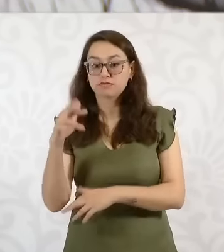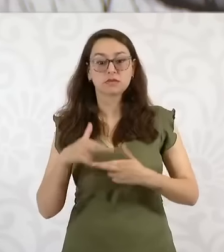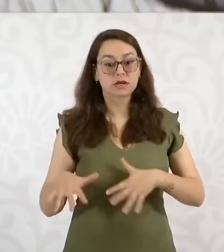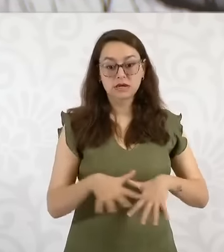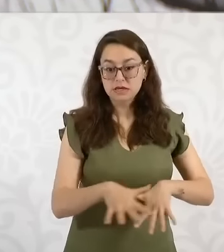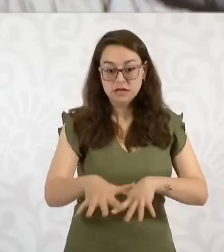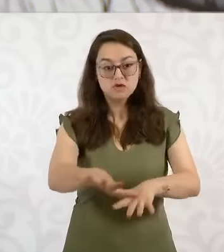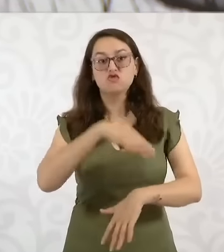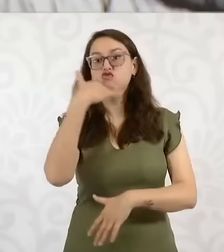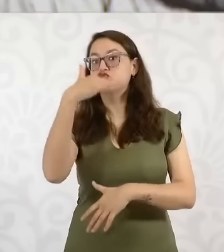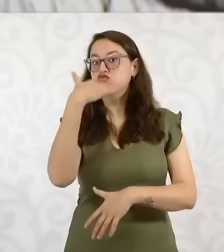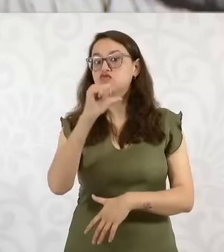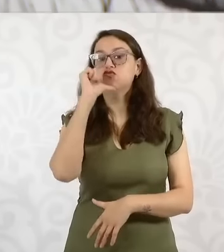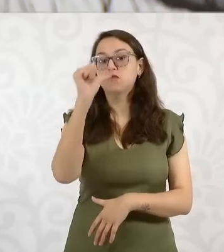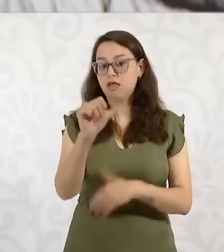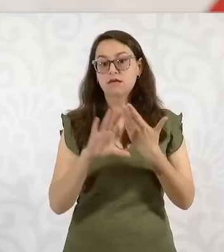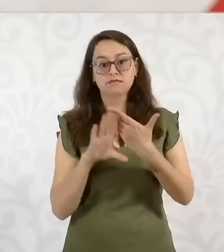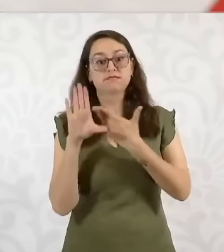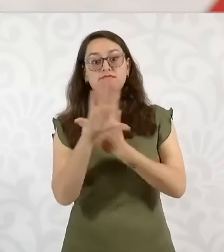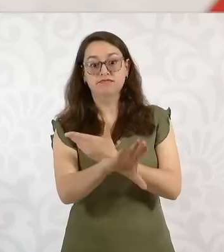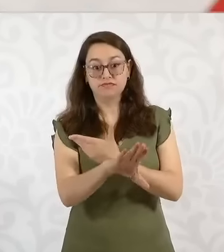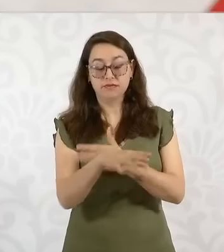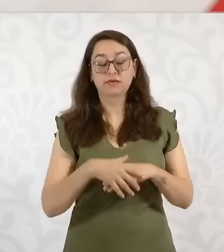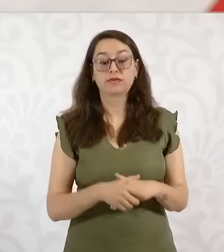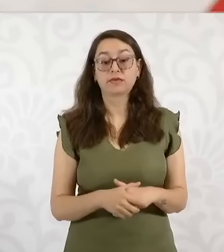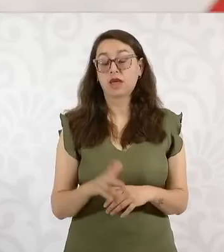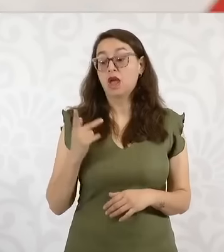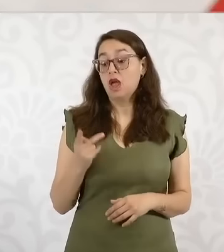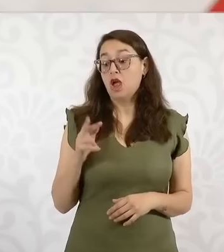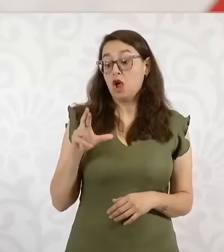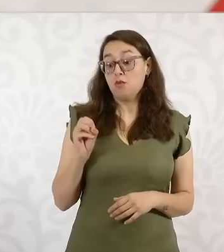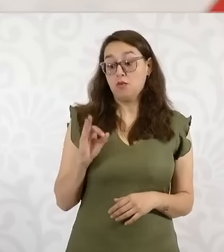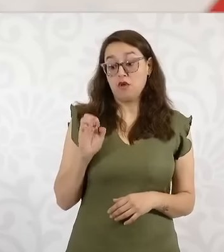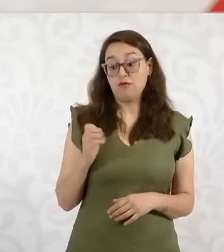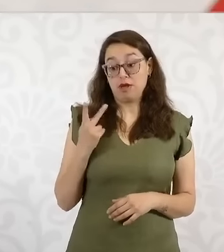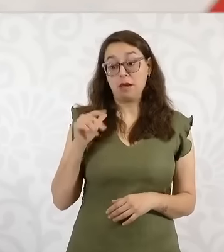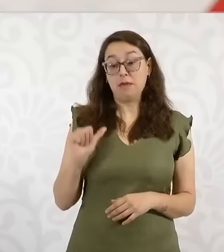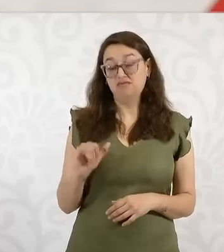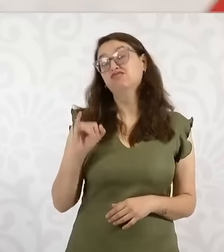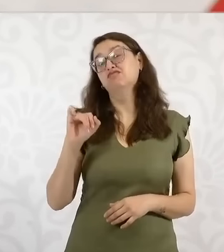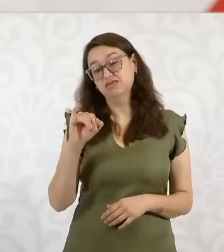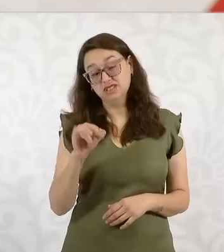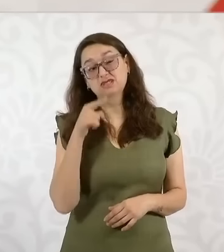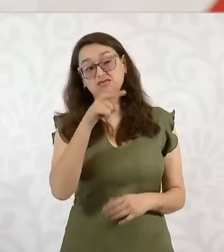tengan contaminación. Entonces es a través de la profepa que se han o clausurado o inspeccionado